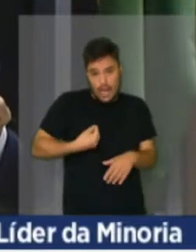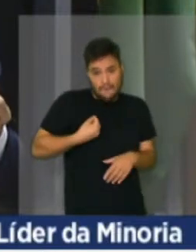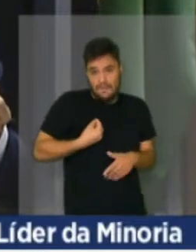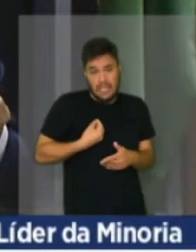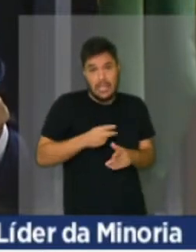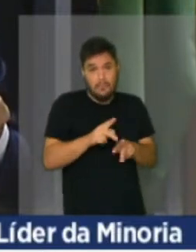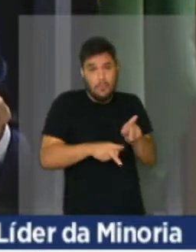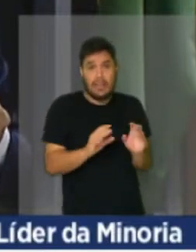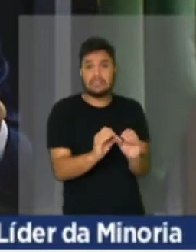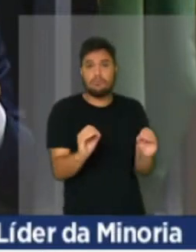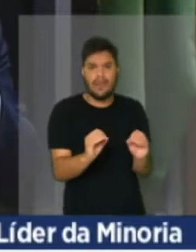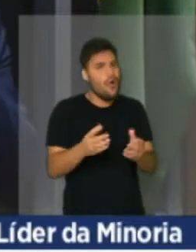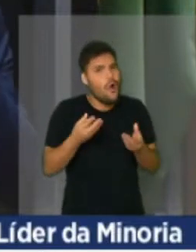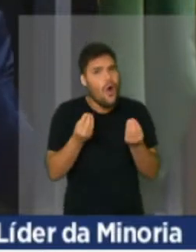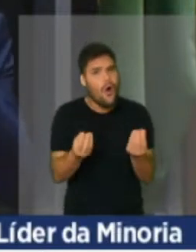NINGUÉM?! O PREÇO DO TRIGO É DETERMINADO PELO DÓLAR O